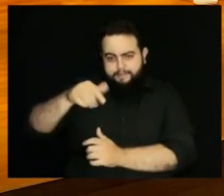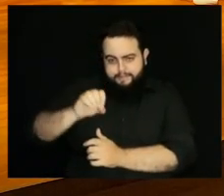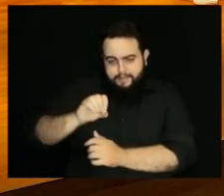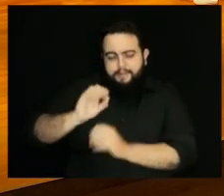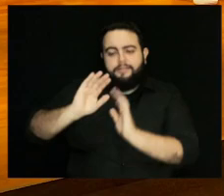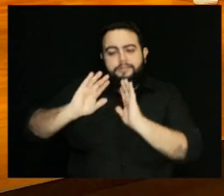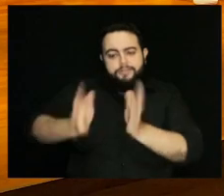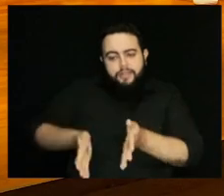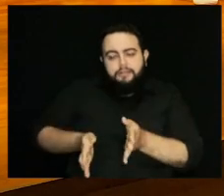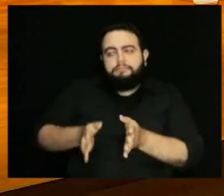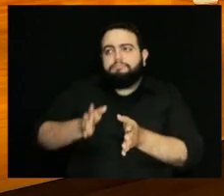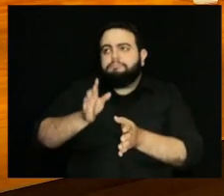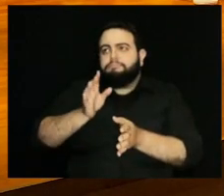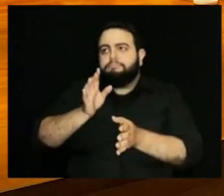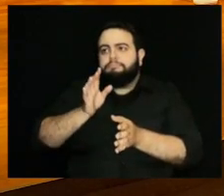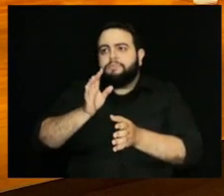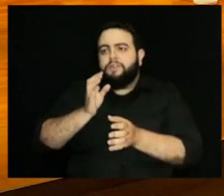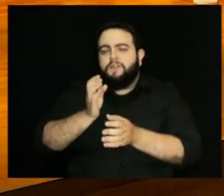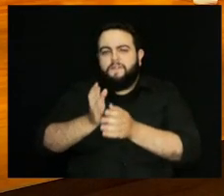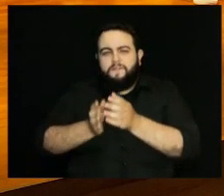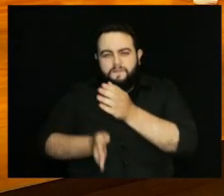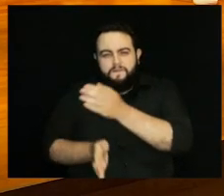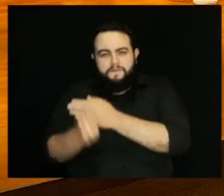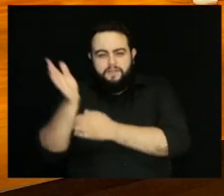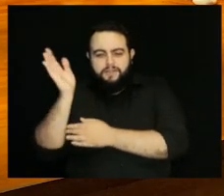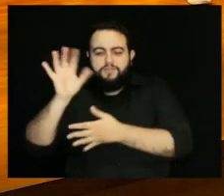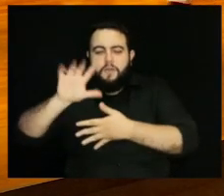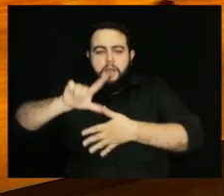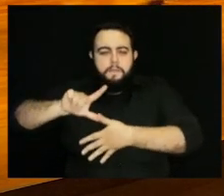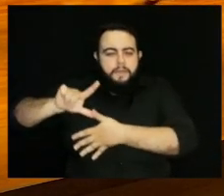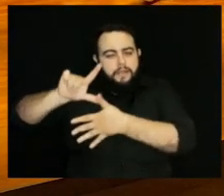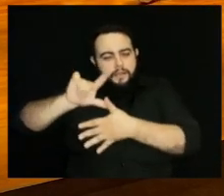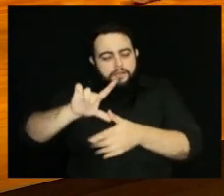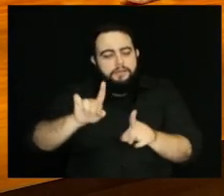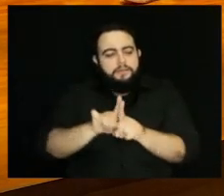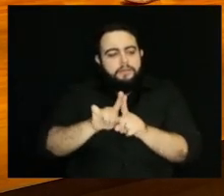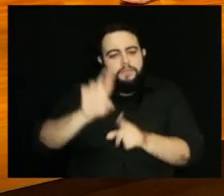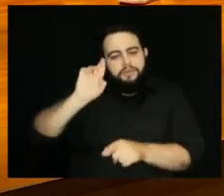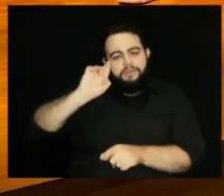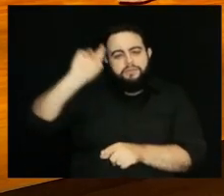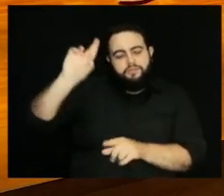tinha sido diretor musical do grupo Oficina do Zé Celso Martinez Correia, tinha andado por São